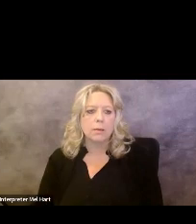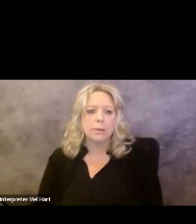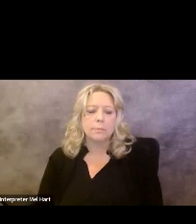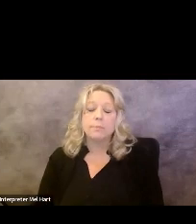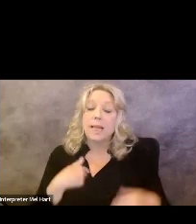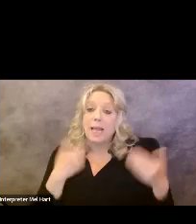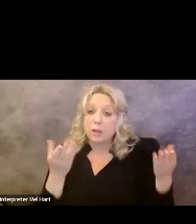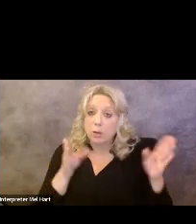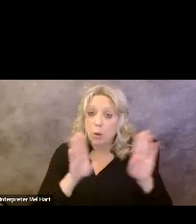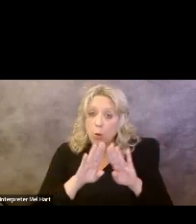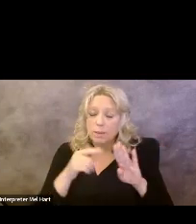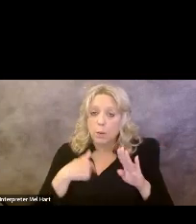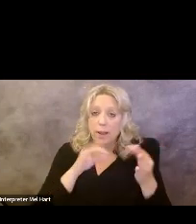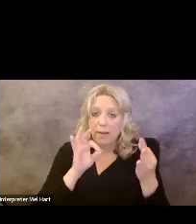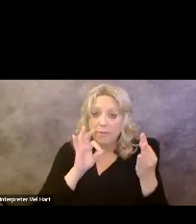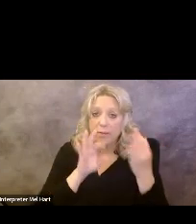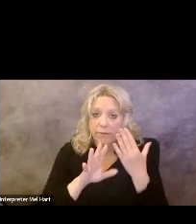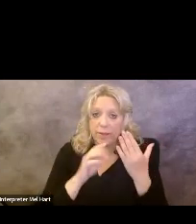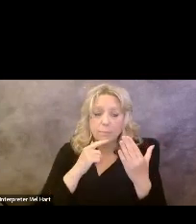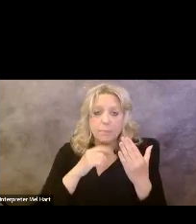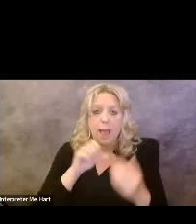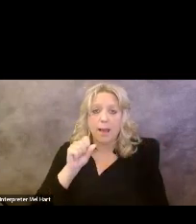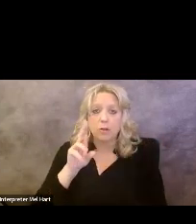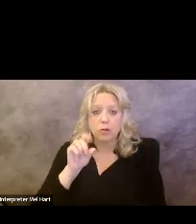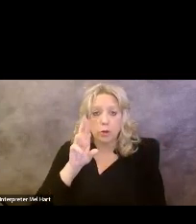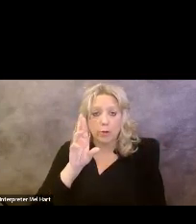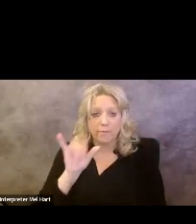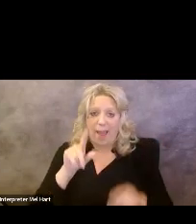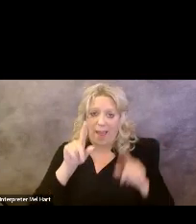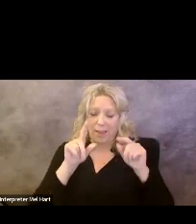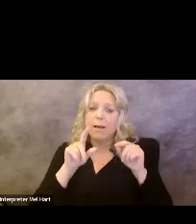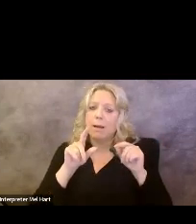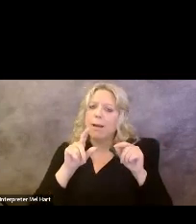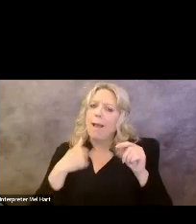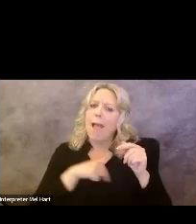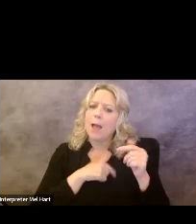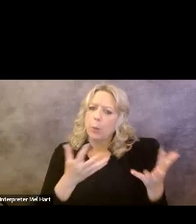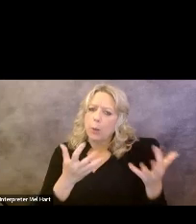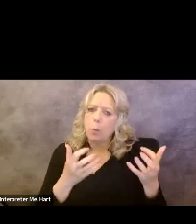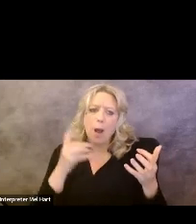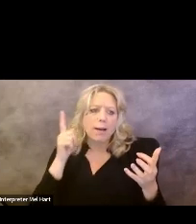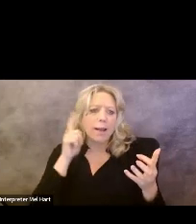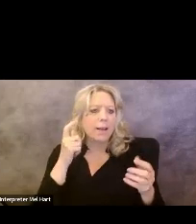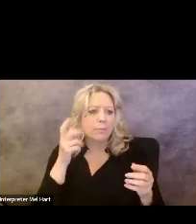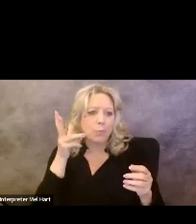una encuesta de comentarios, queremos saber de usted, así que háganos saber sus historias de asociación, queremos